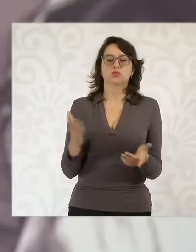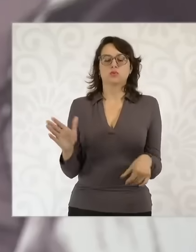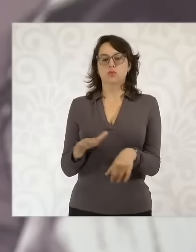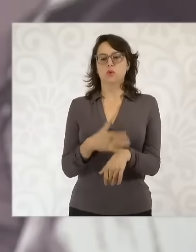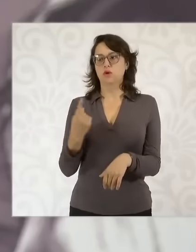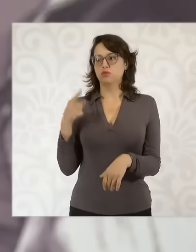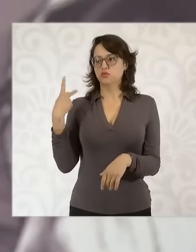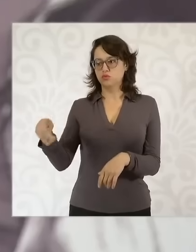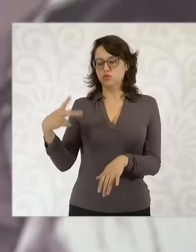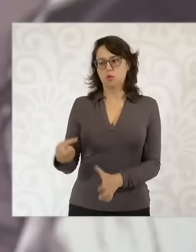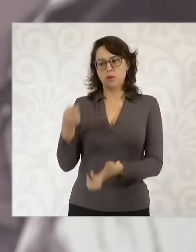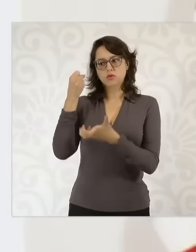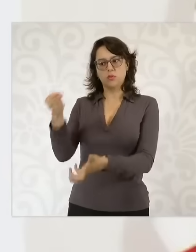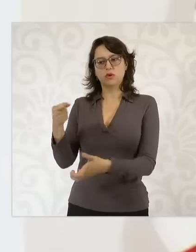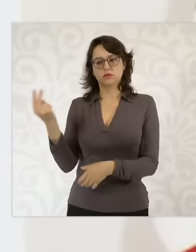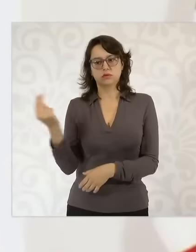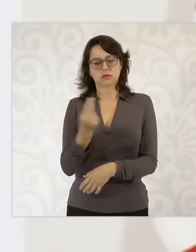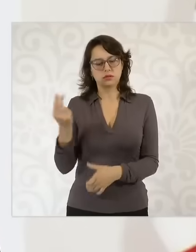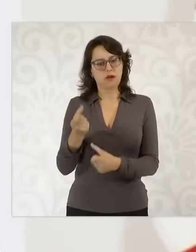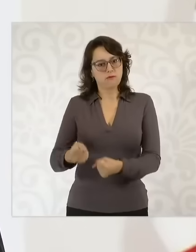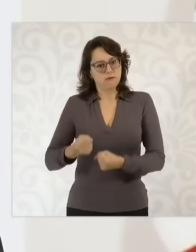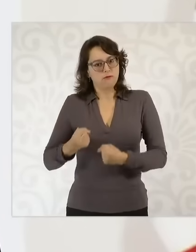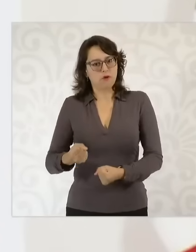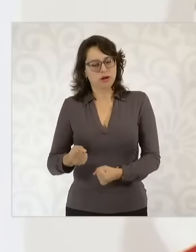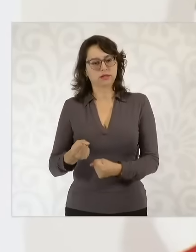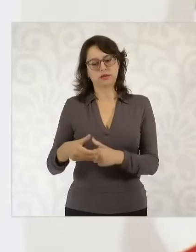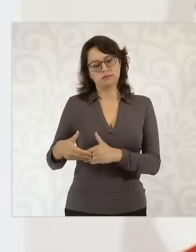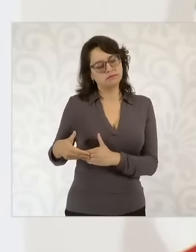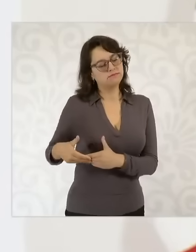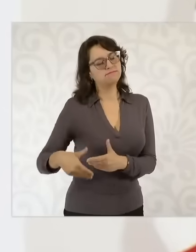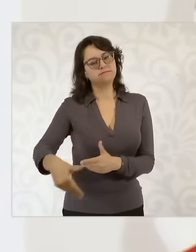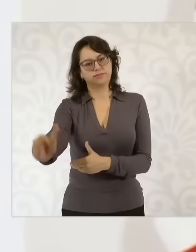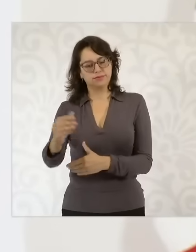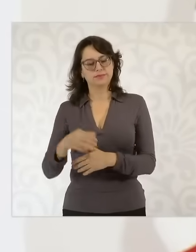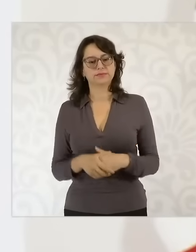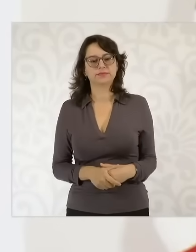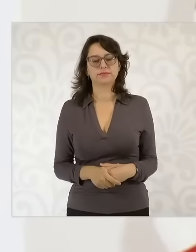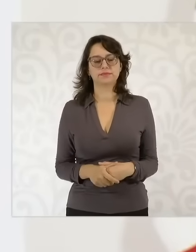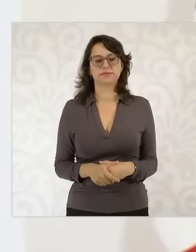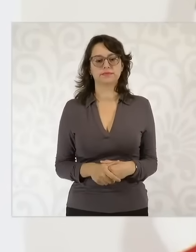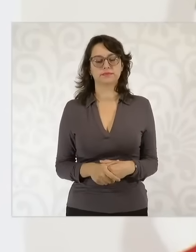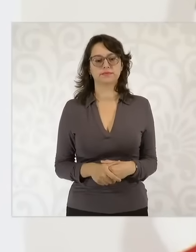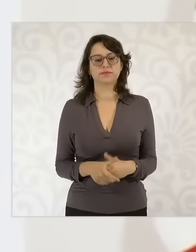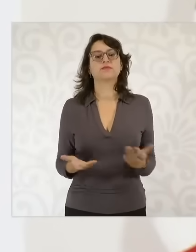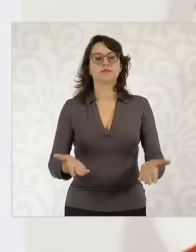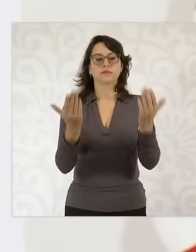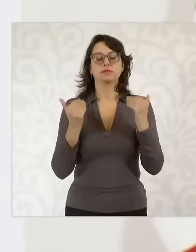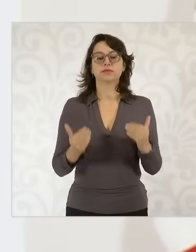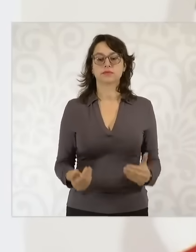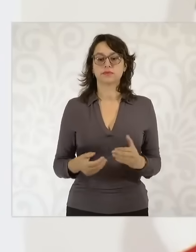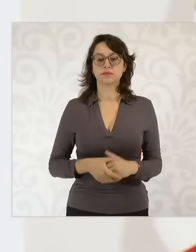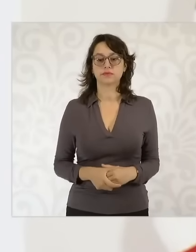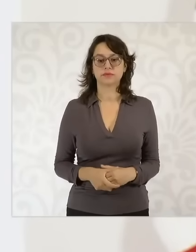de la fortaleza eh eh de corto y de mediano plazo de petróleos mexicanos. La siguiente, por favor.